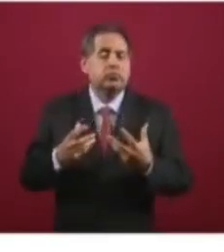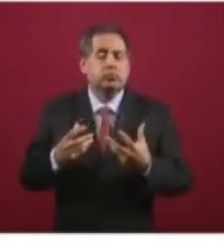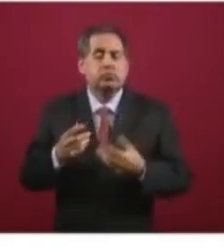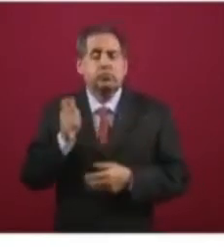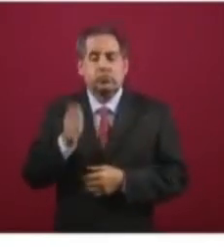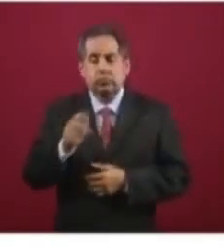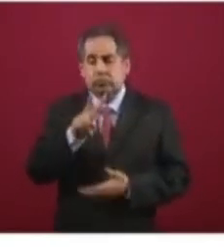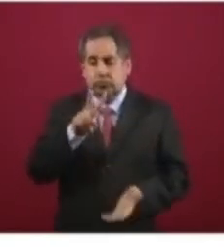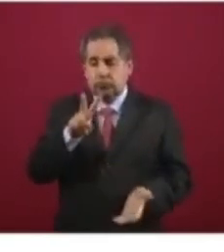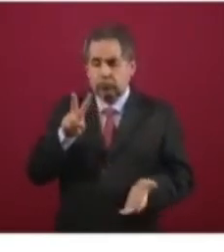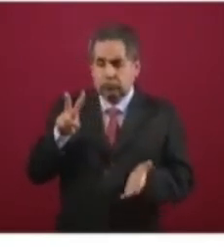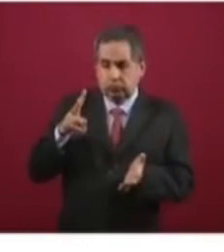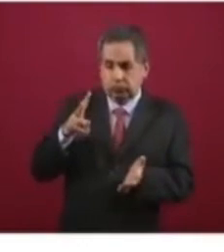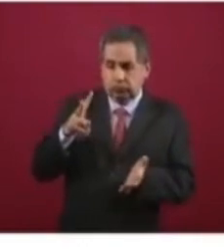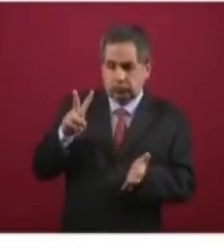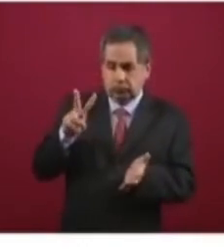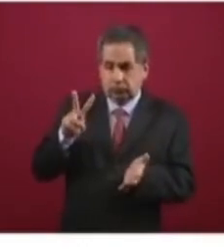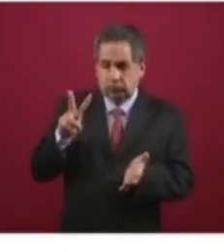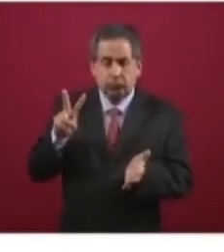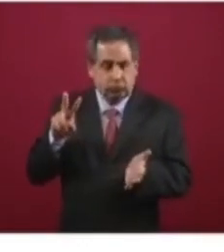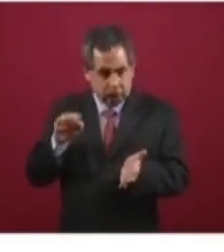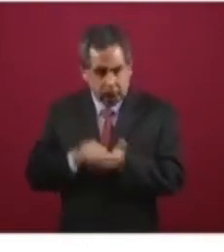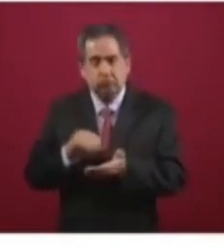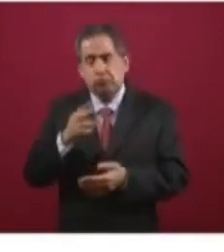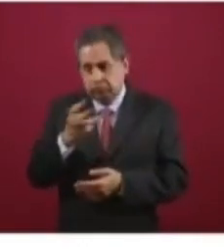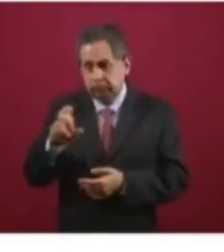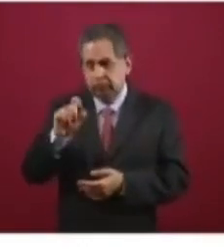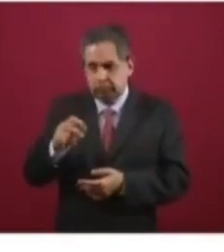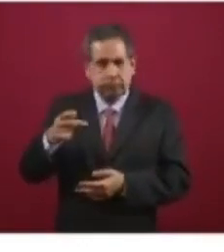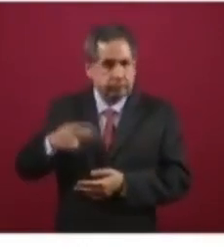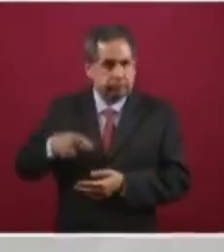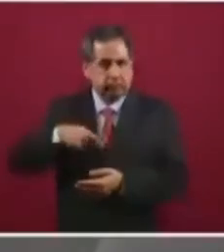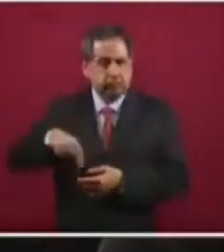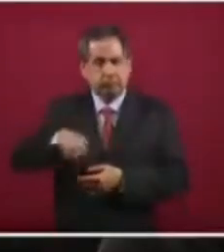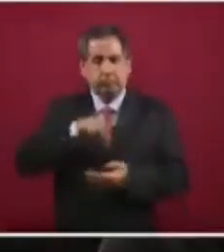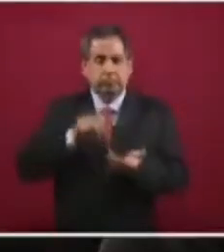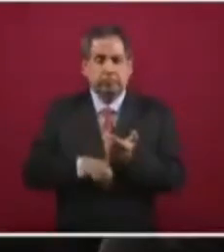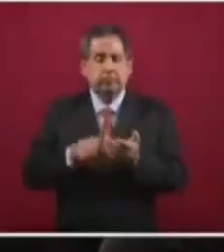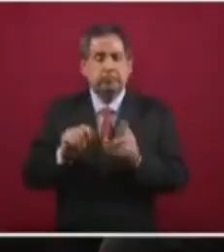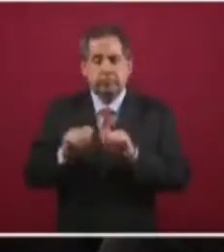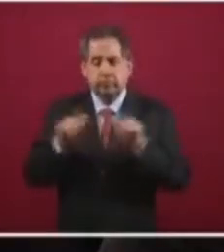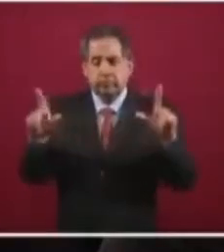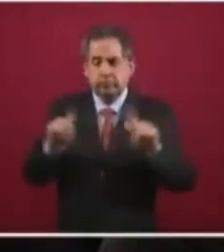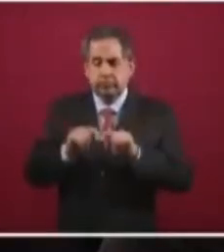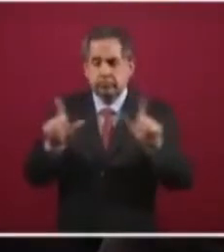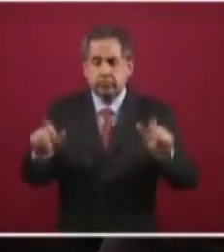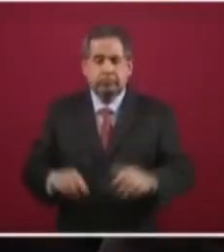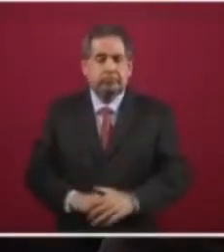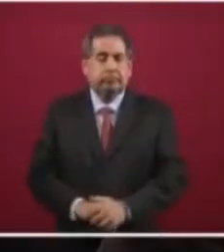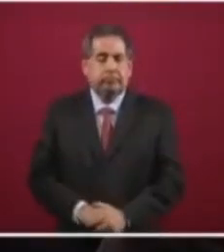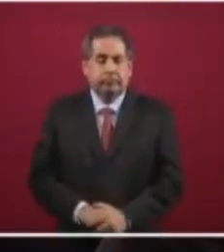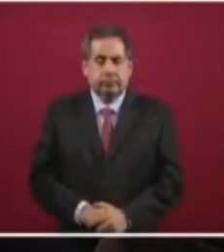de dos mil 320 elementos en el estado de Tlaxcala.